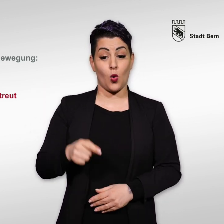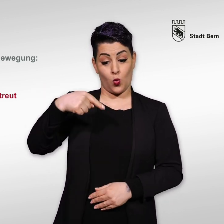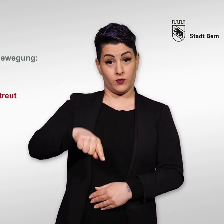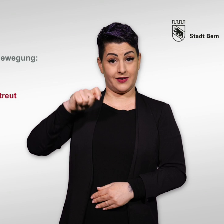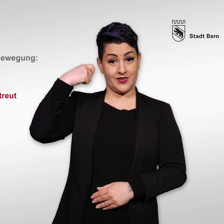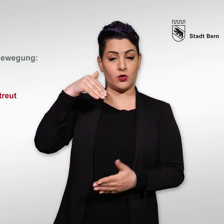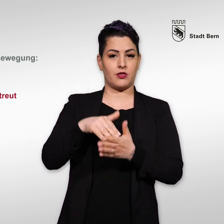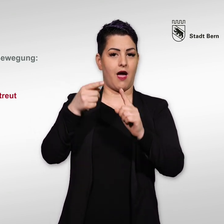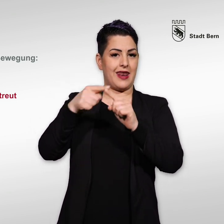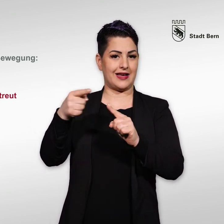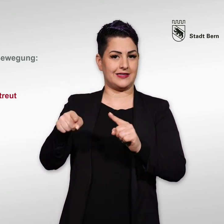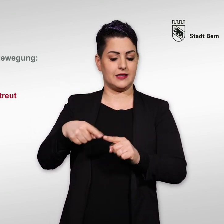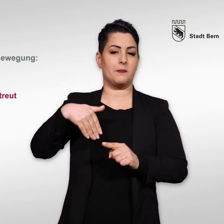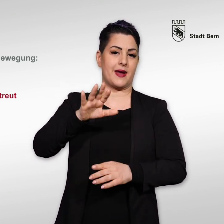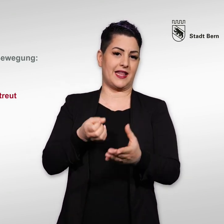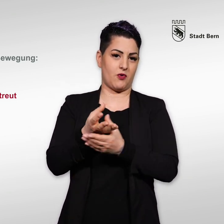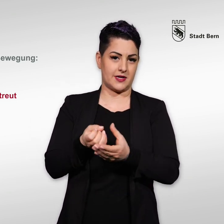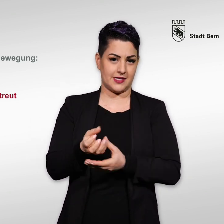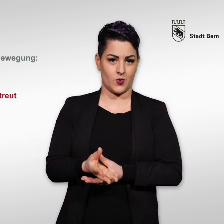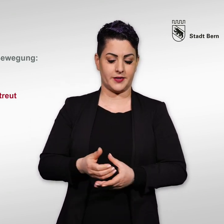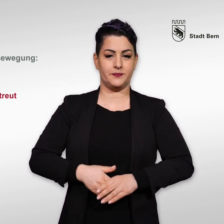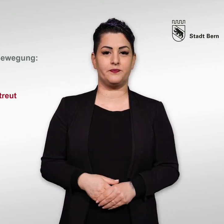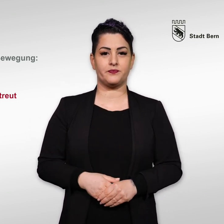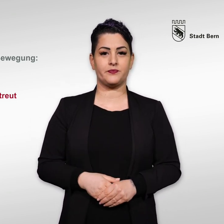Sie erhalten in den Links unter diesem Video mehr Informationen.